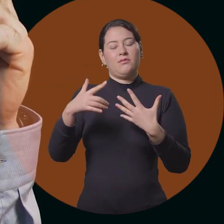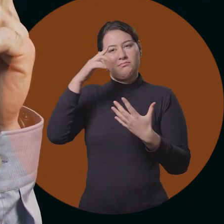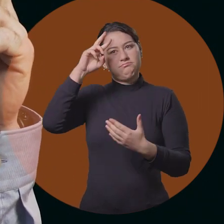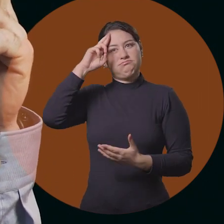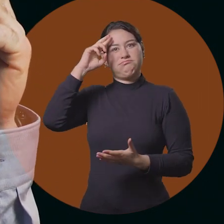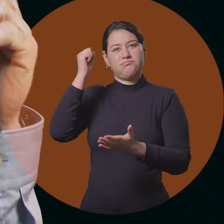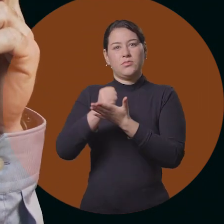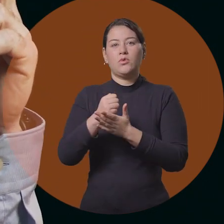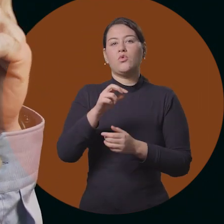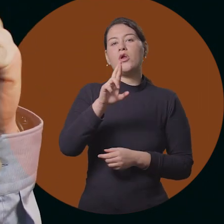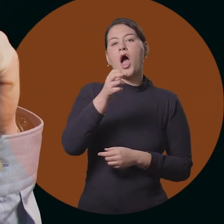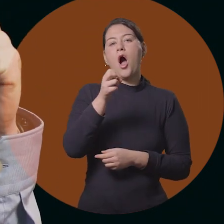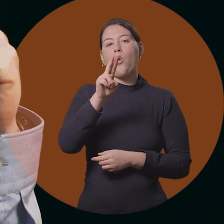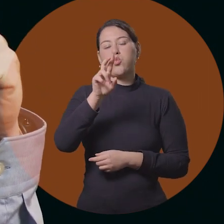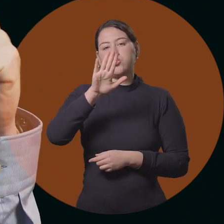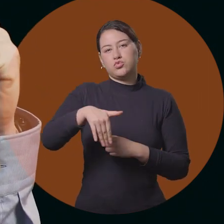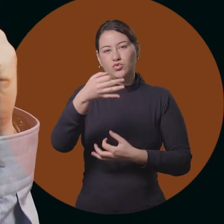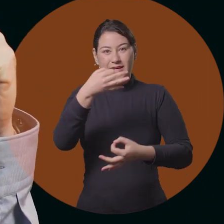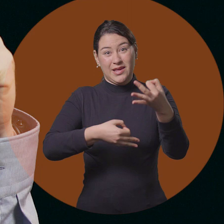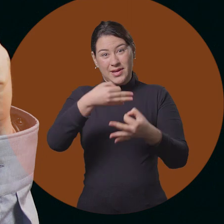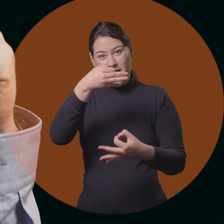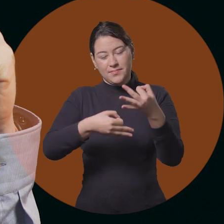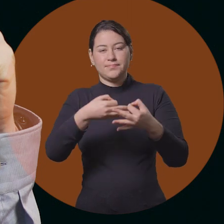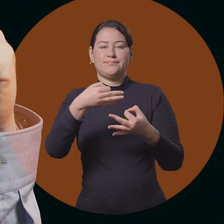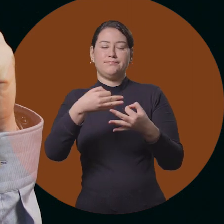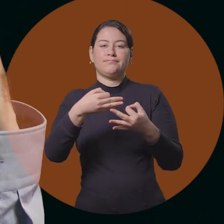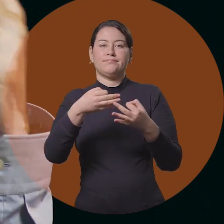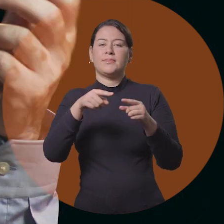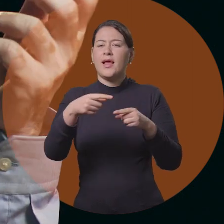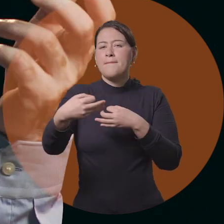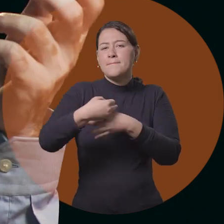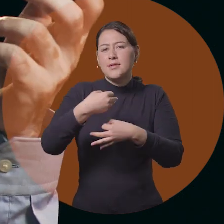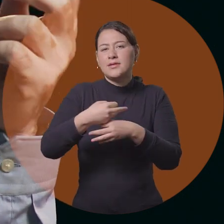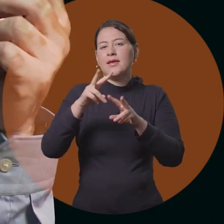Uno, Raúl Cohe, de Química, que me enseñó el proceso científico.